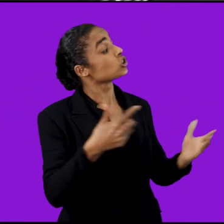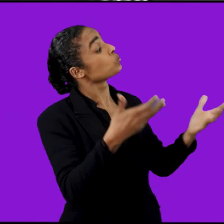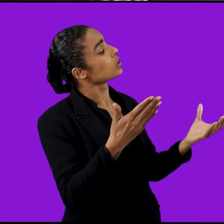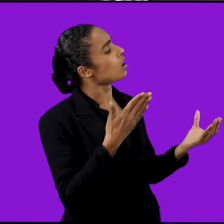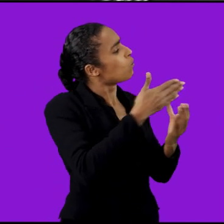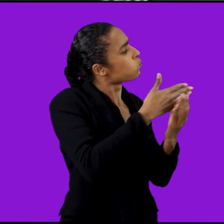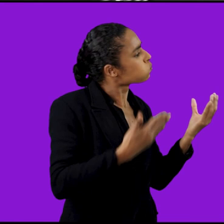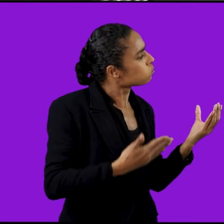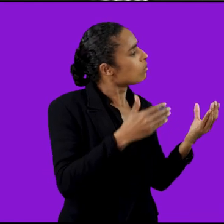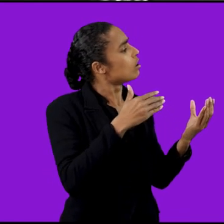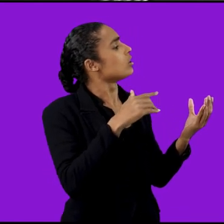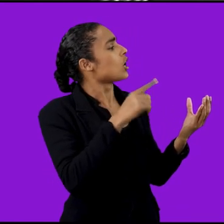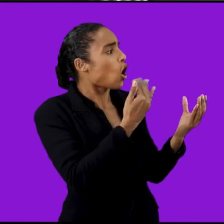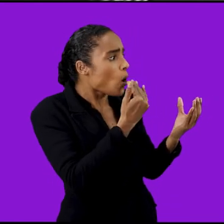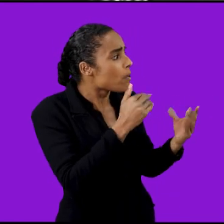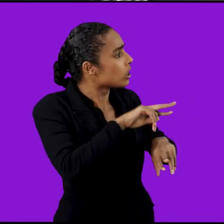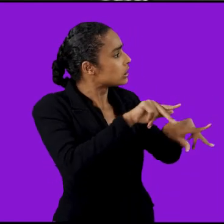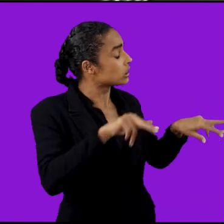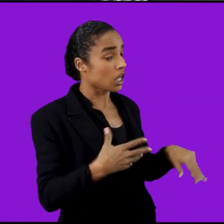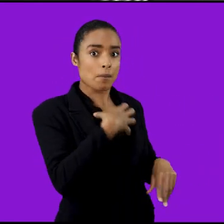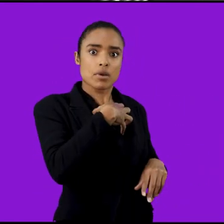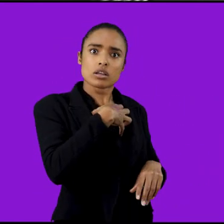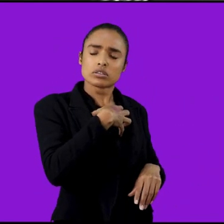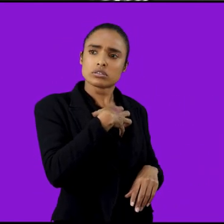Eu falei Ah massa, vamos levar o acarajé… chegou num determinado momento do evento ela